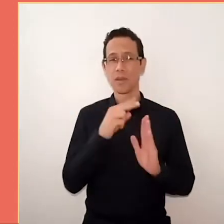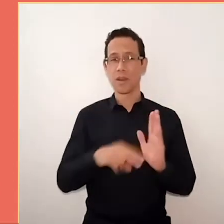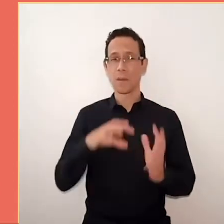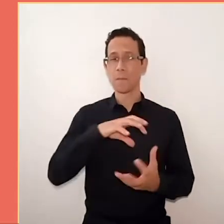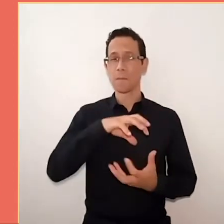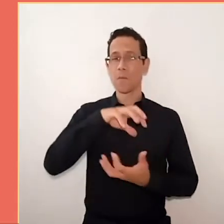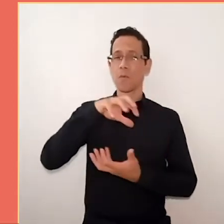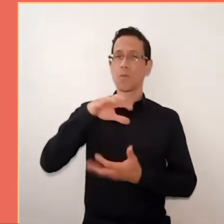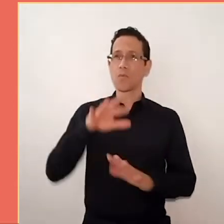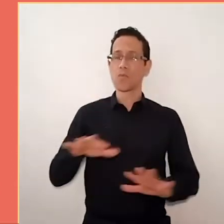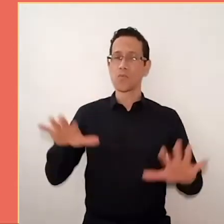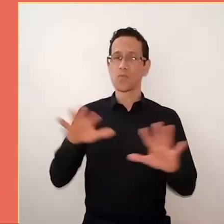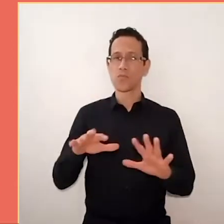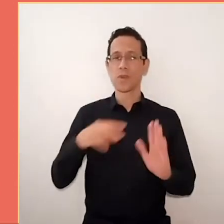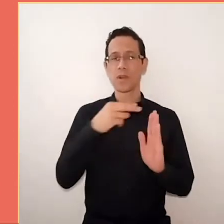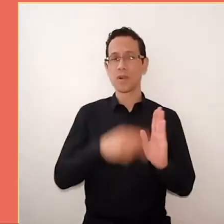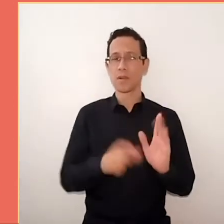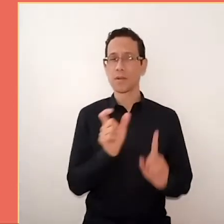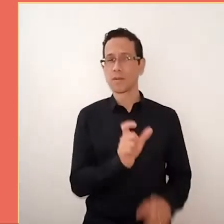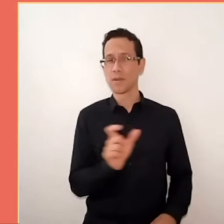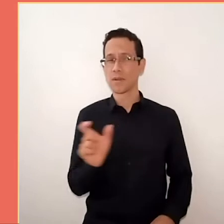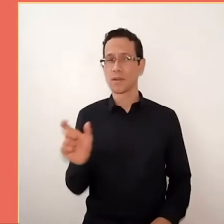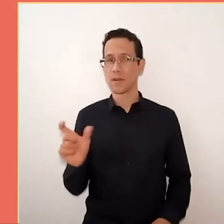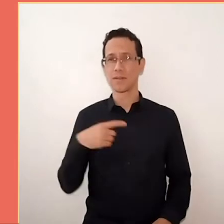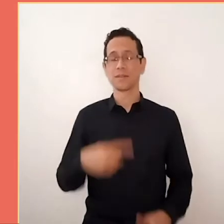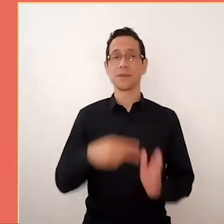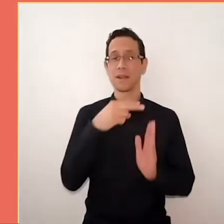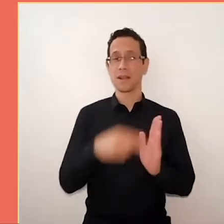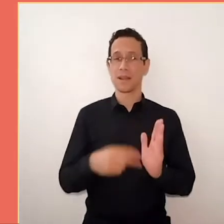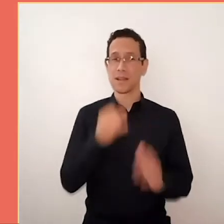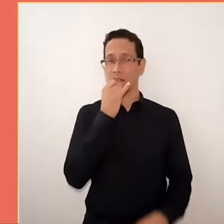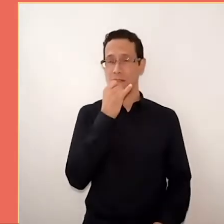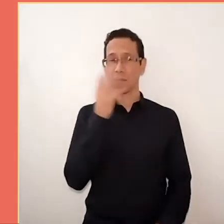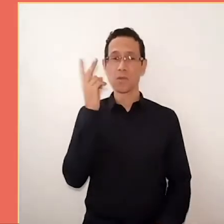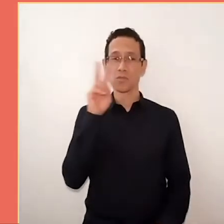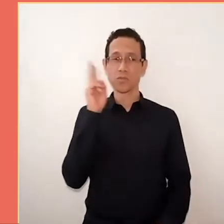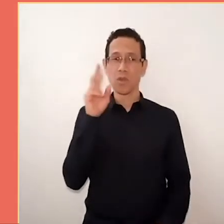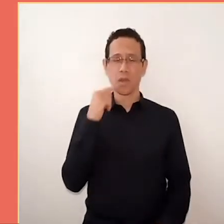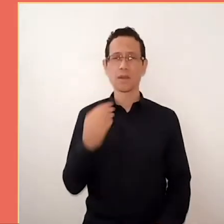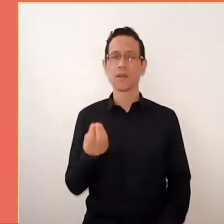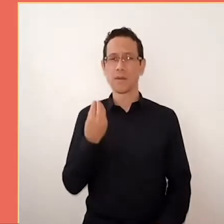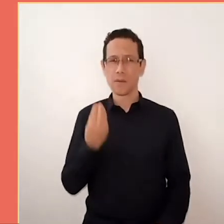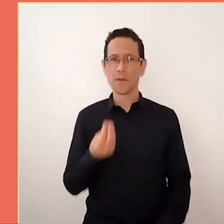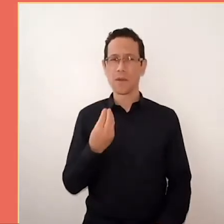que essas pessoas têm acesso ou não para ler, por exemplo, a história e falar: não é possível que nós vamos errar do mesmo jeito